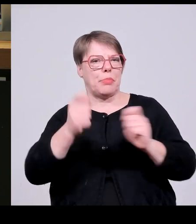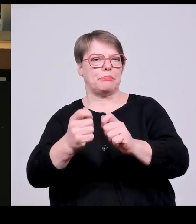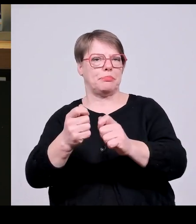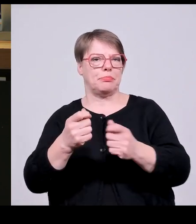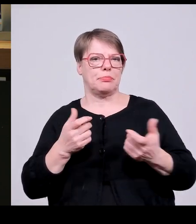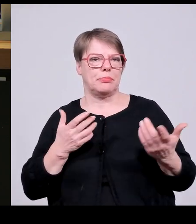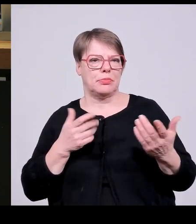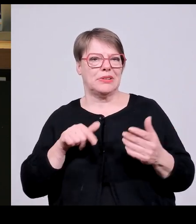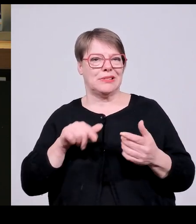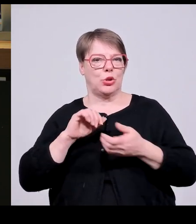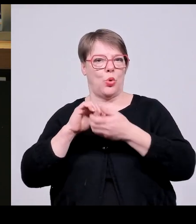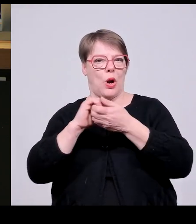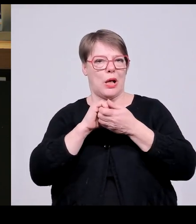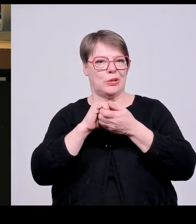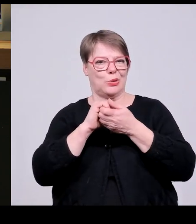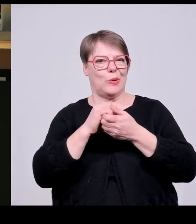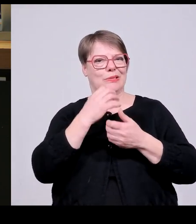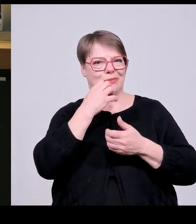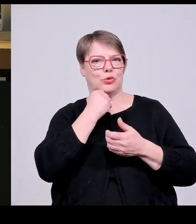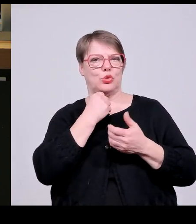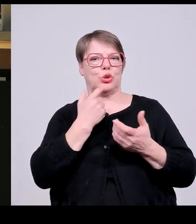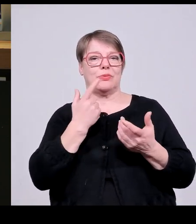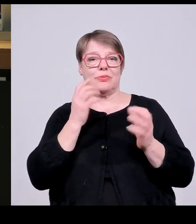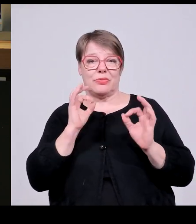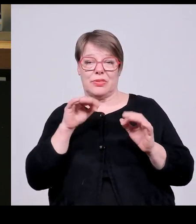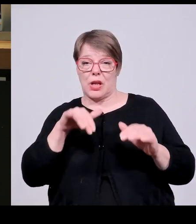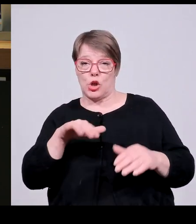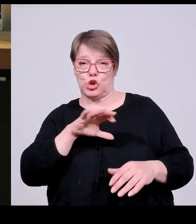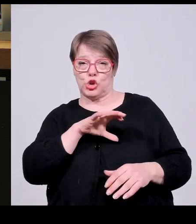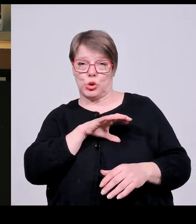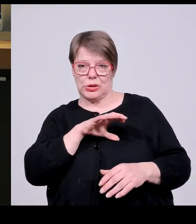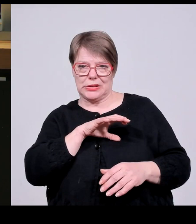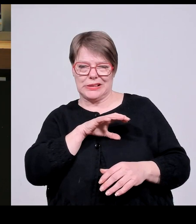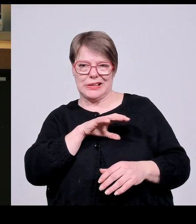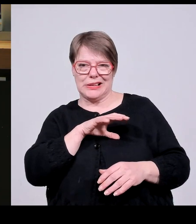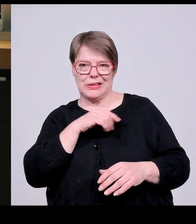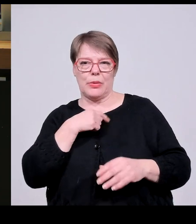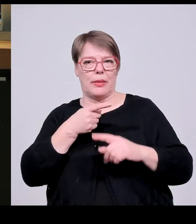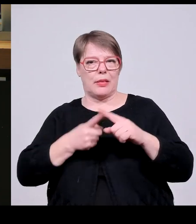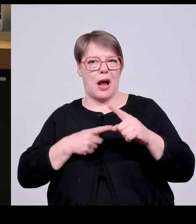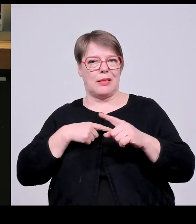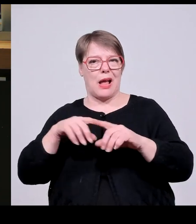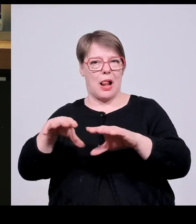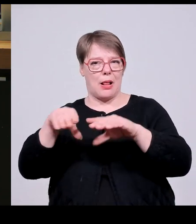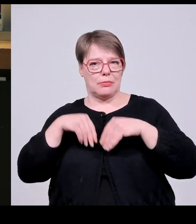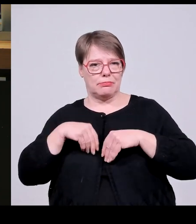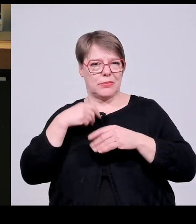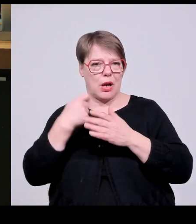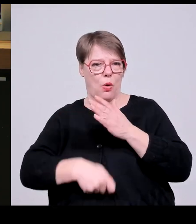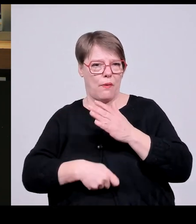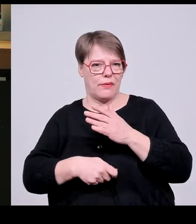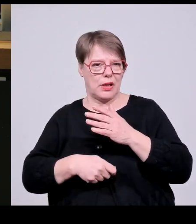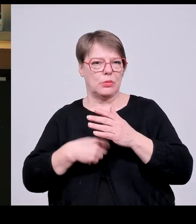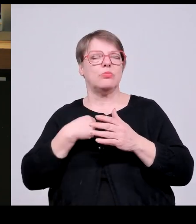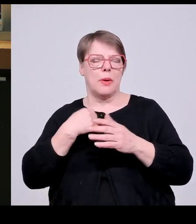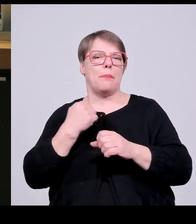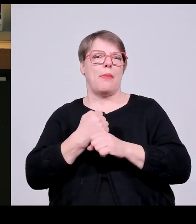Der erfolgreichen Übernahme des Stromnetzes in der letzten Legislaturperiode ist es nun an der Zeit auch die Anteile für Gas und Wärme mittels in